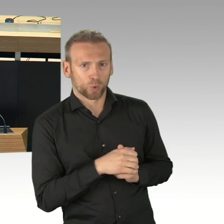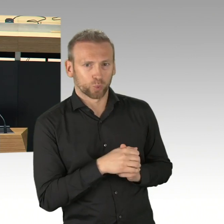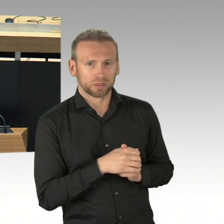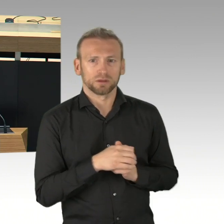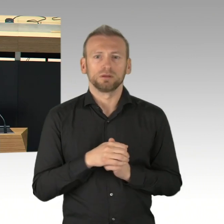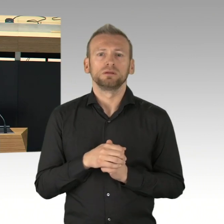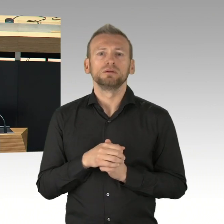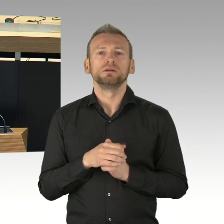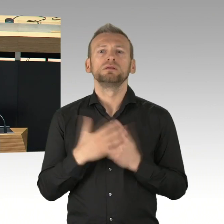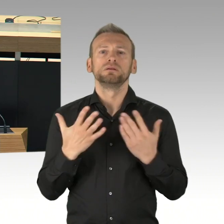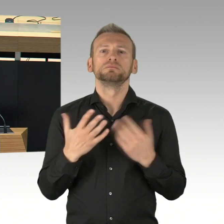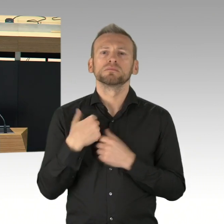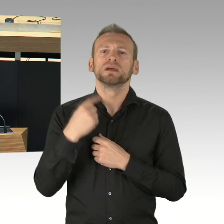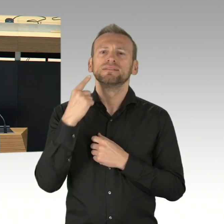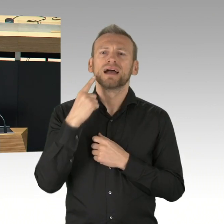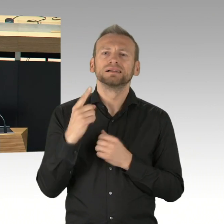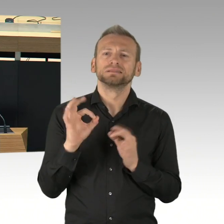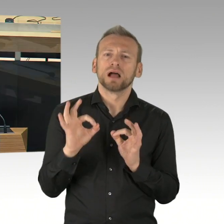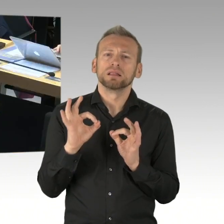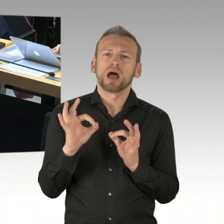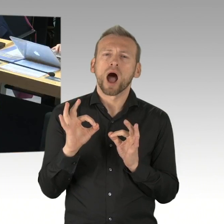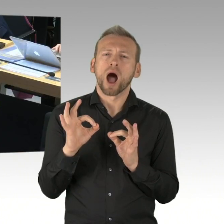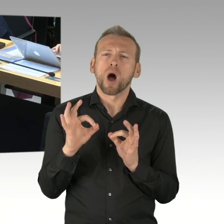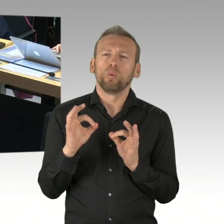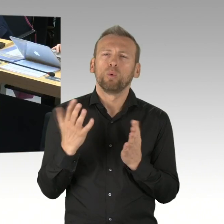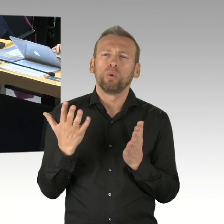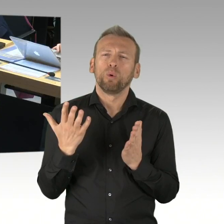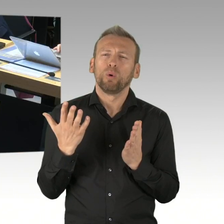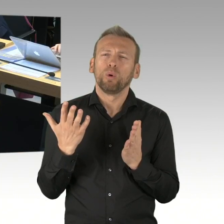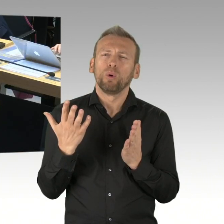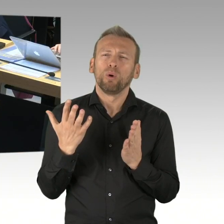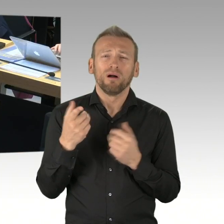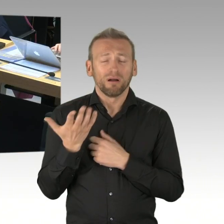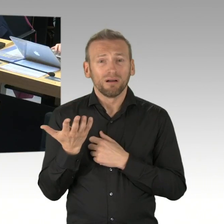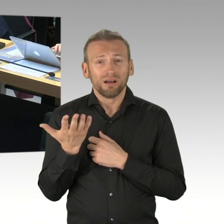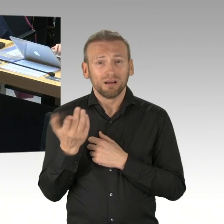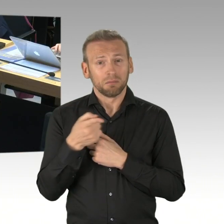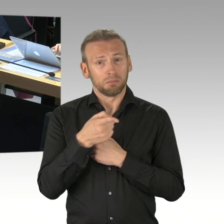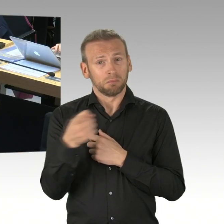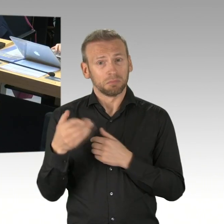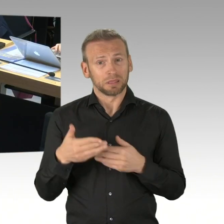Das ist doch Ihre Trickserei, die Sie als Sozialisten draufhaben, Sie verstecken ganz viele Kosten, 810 Prozent Grundsteuer,